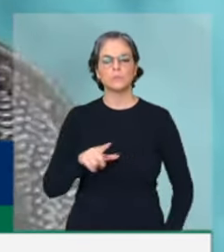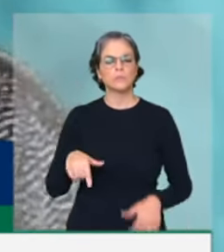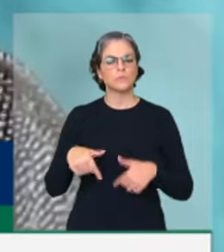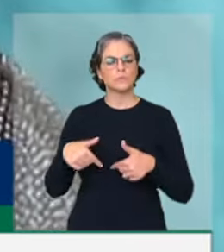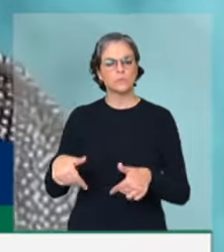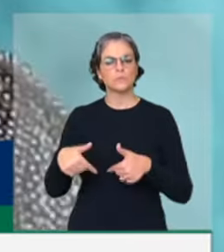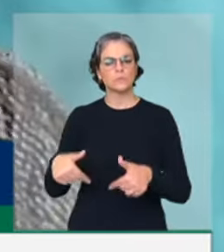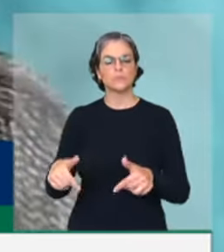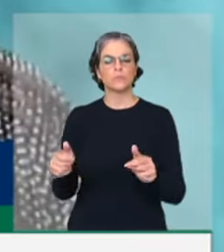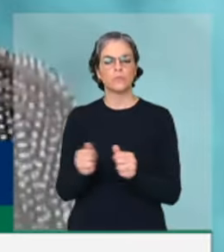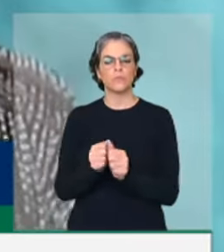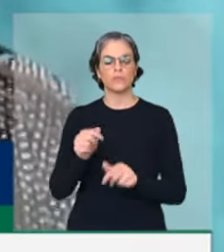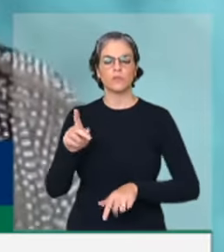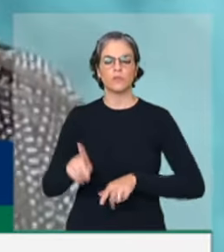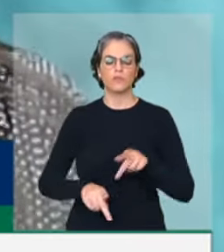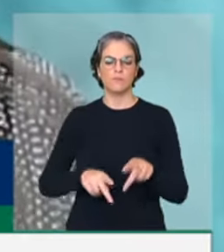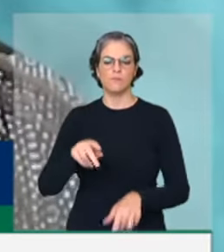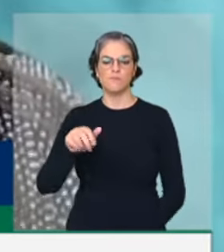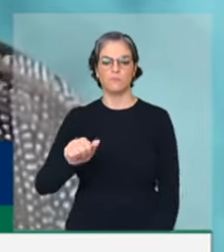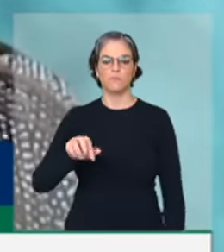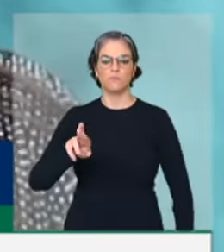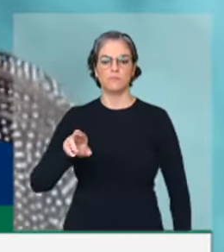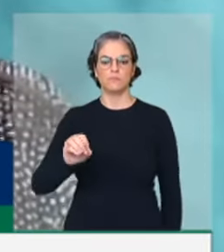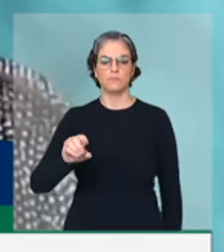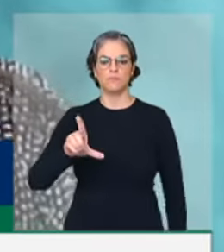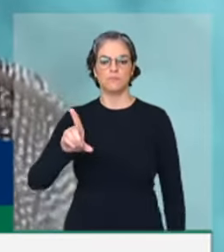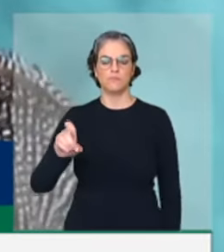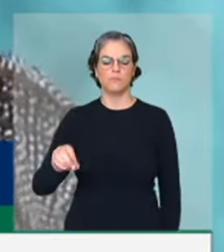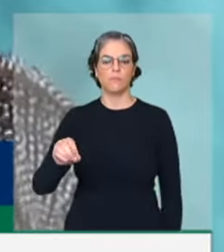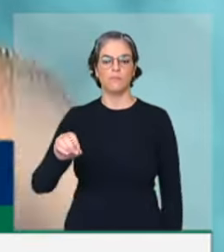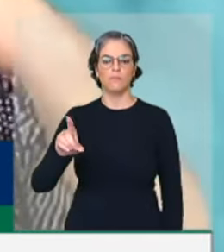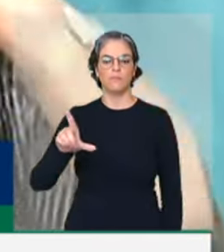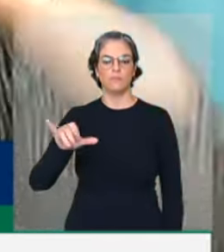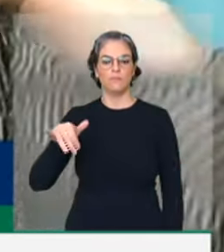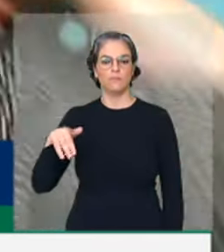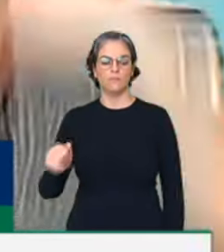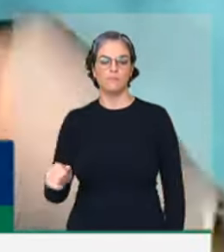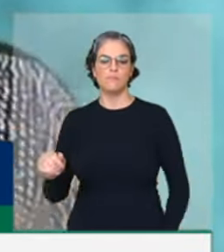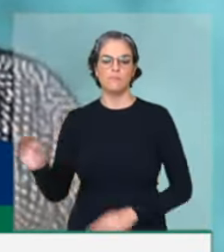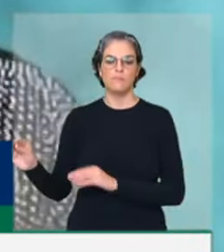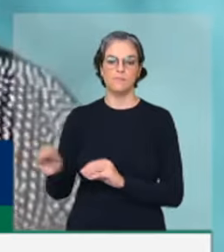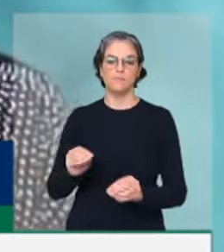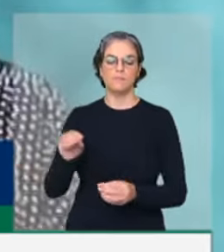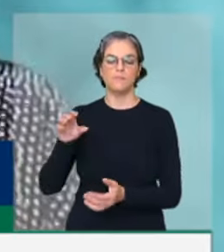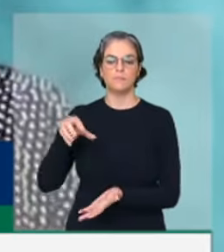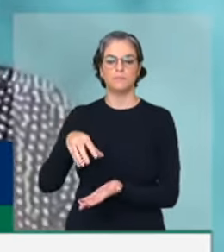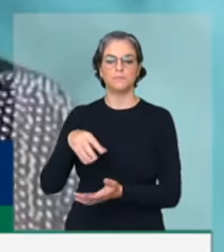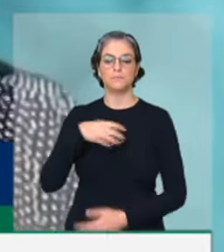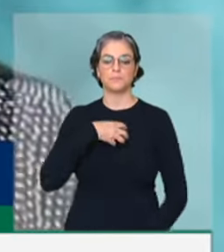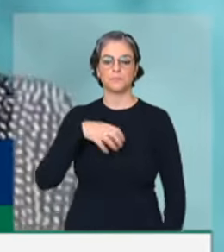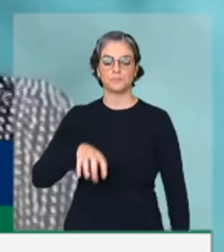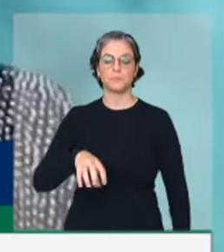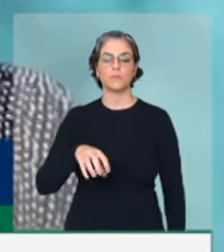POVO. AROLDO LIMA VEM PARA SALVADOR ESTUDAR NA ESCOLA DE ENGENHARIA DA UNIVERSIDADE FEDERAL DA BAHIA E ALI... TRANSFORMA-SE EM UM GRANDE LÍDER ESTUDANTIL, ISSO,